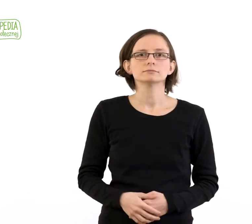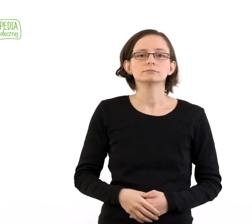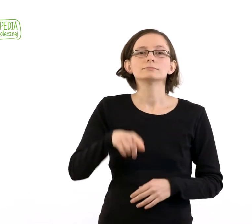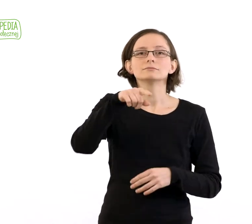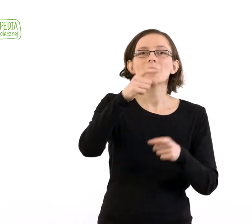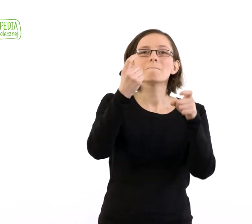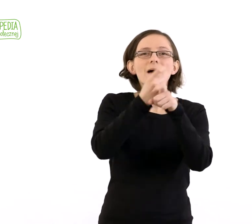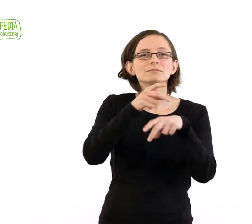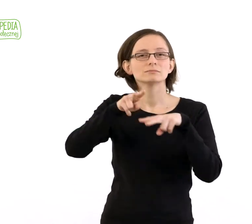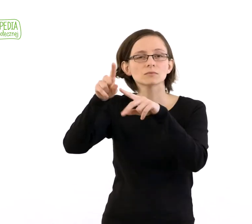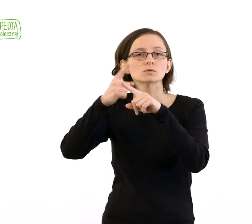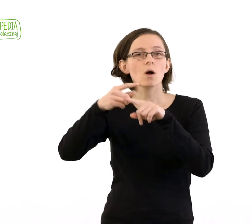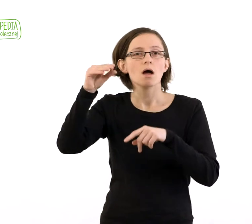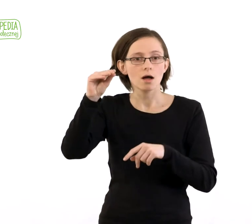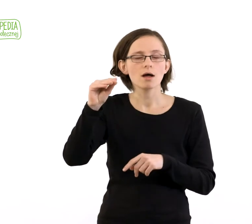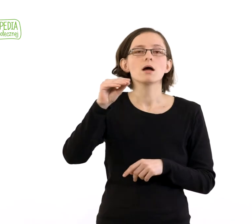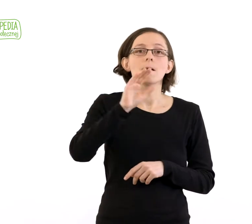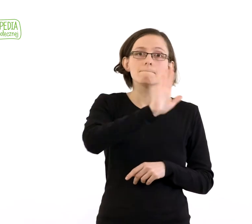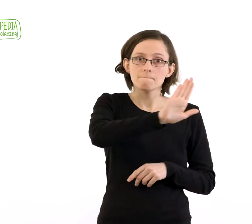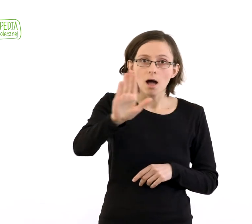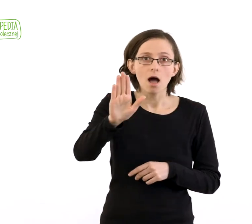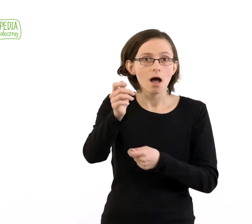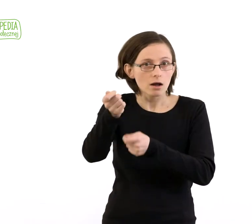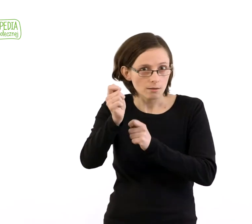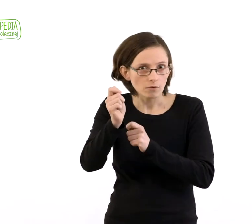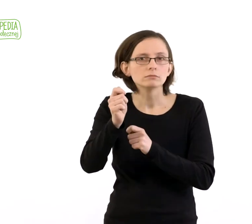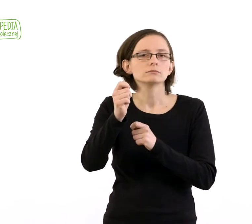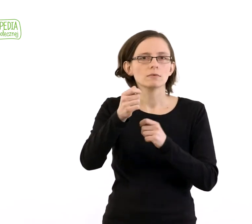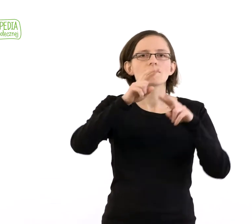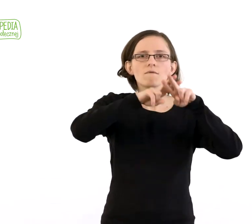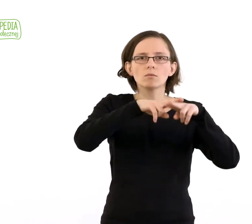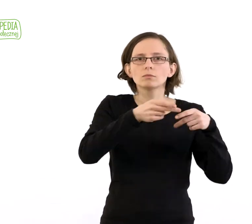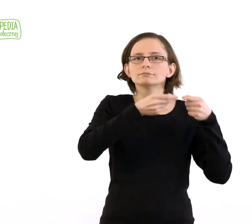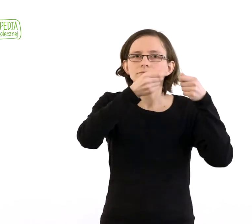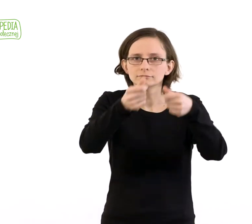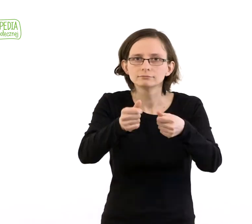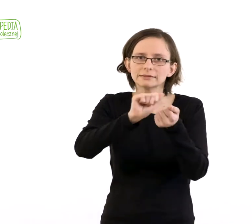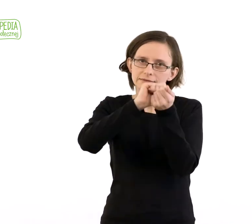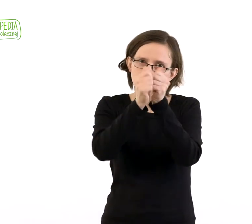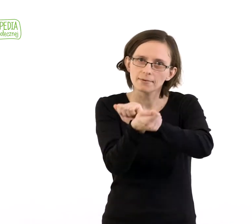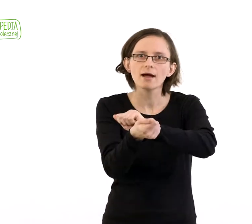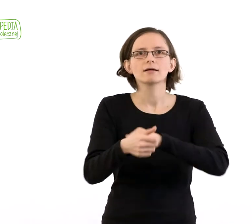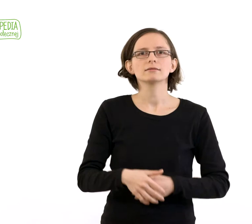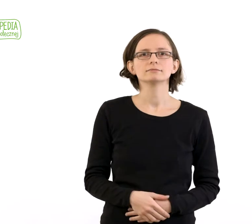wspieranie zmian w rybołówstwie państw członkowskich.